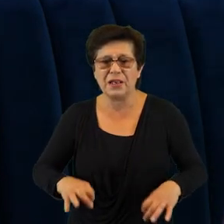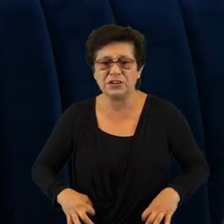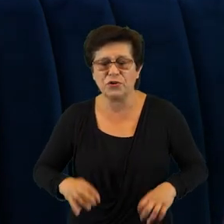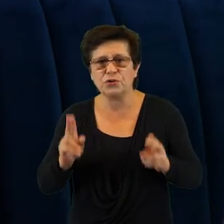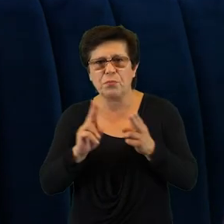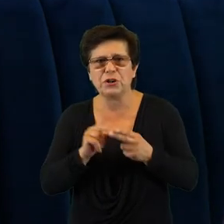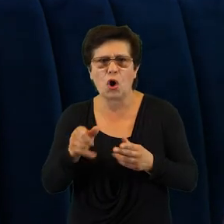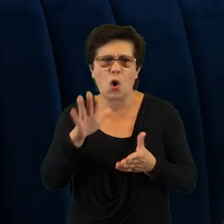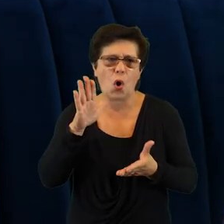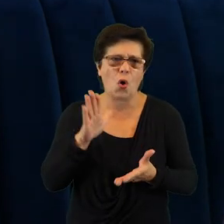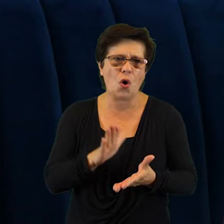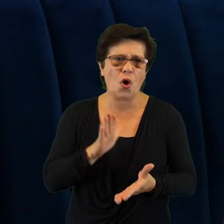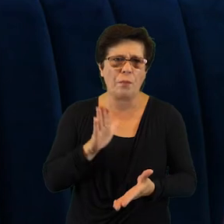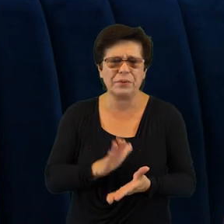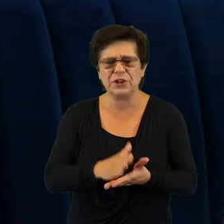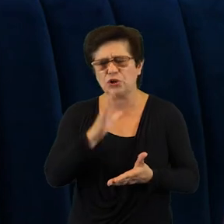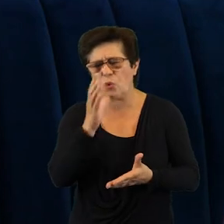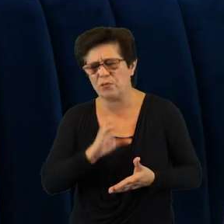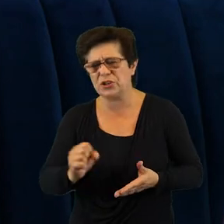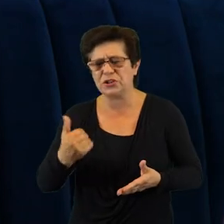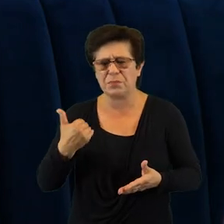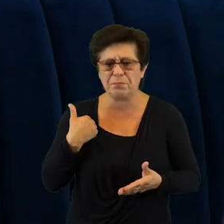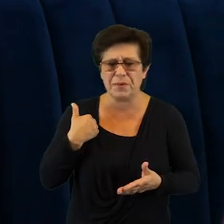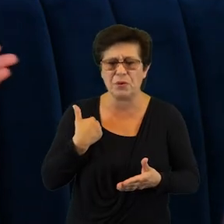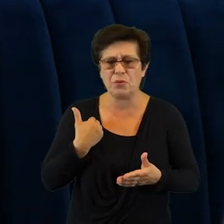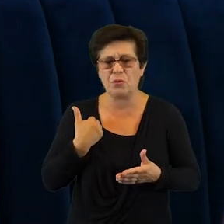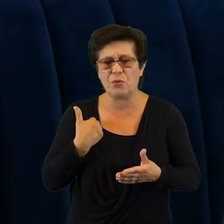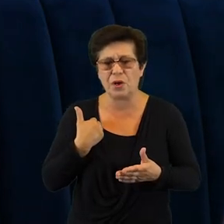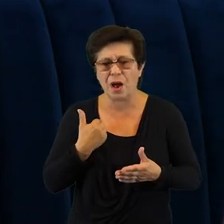że Słonimski był w jakimś sensie antysemitą,